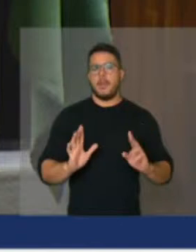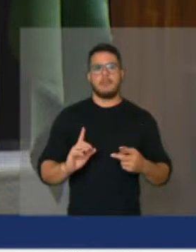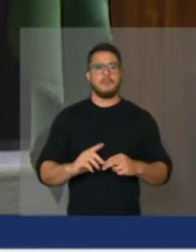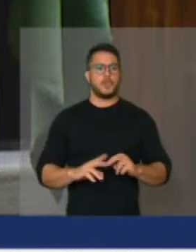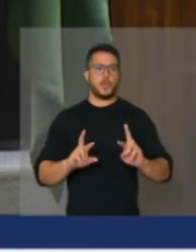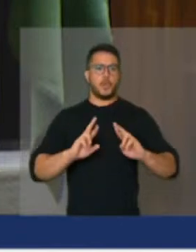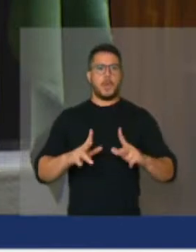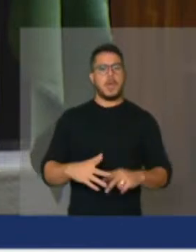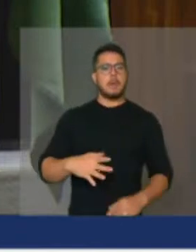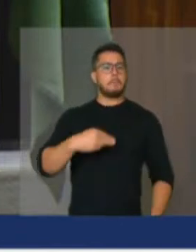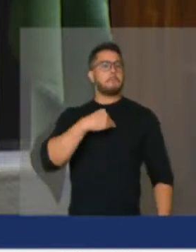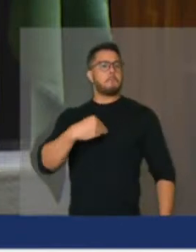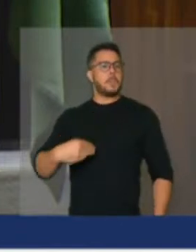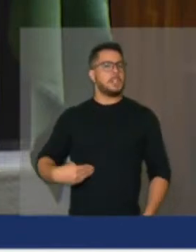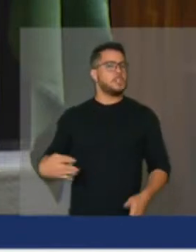MINISTRO VEM O DIA QUE ELE FOR CONVOCADO. POR ISSO QUE NÓS